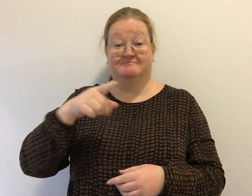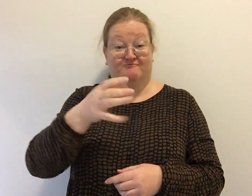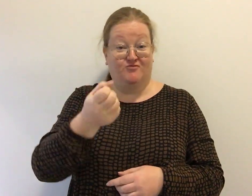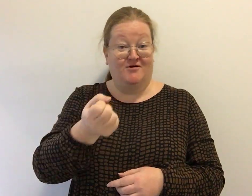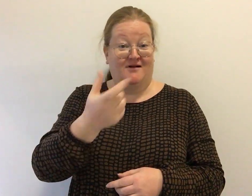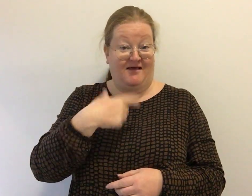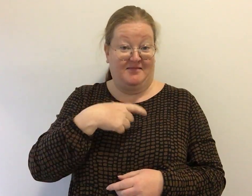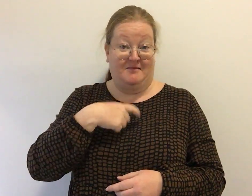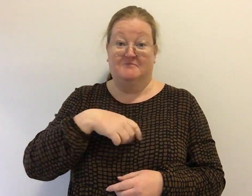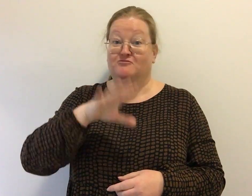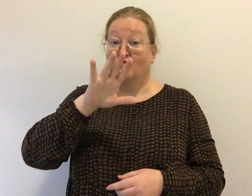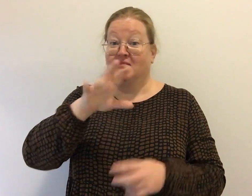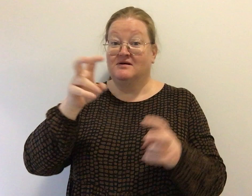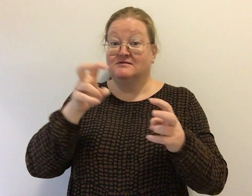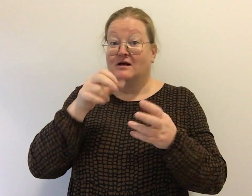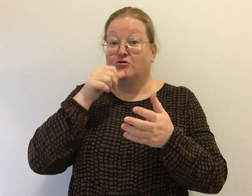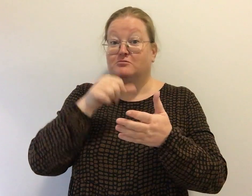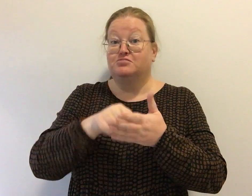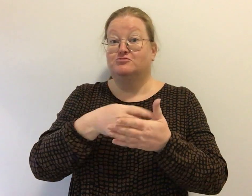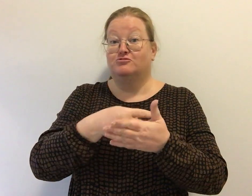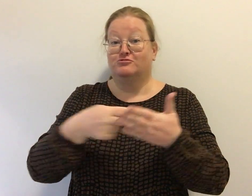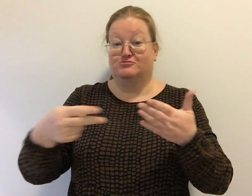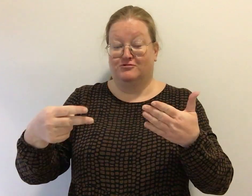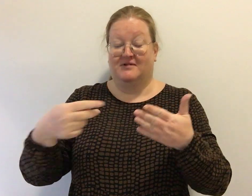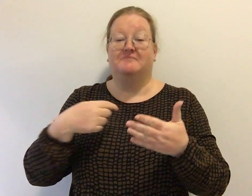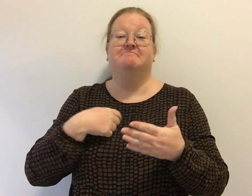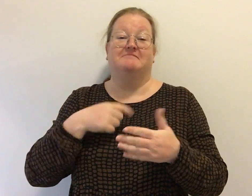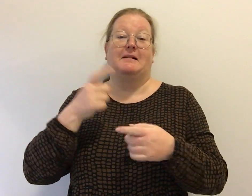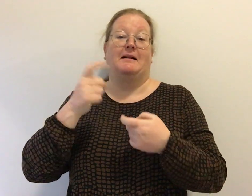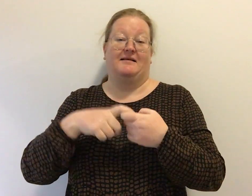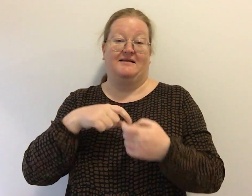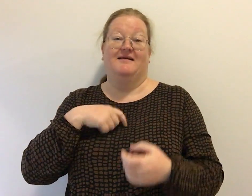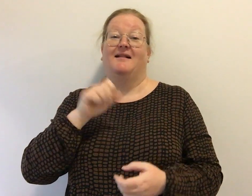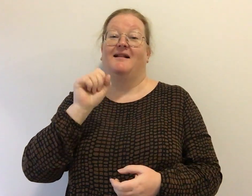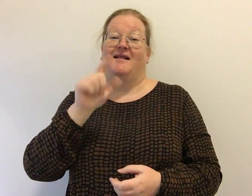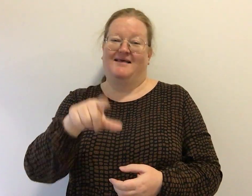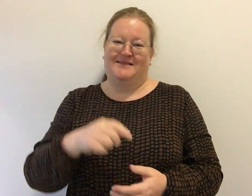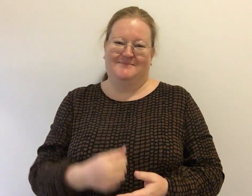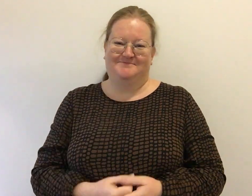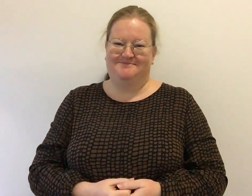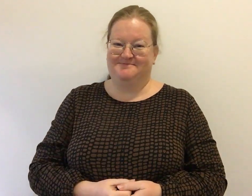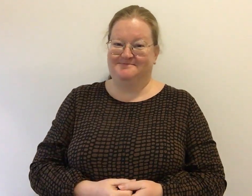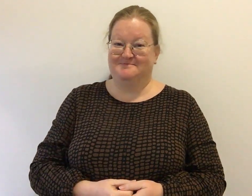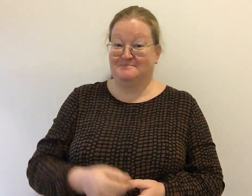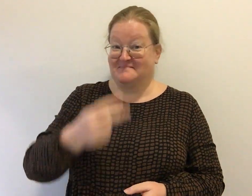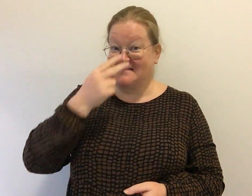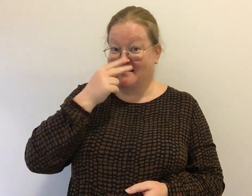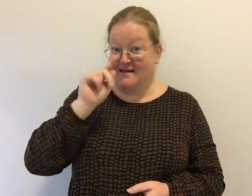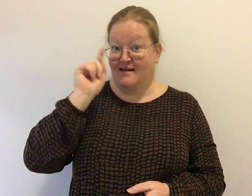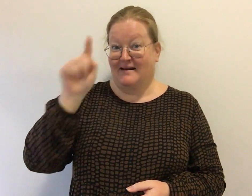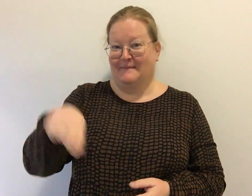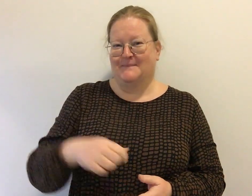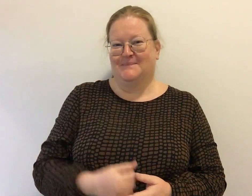lähetä minulle s-postiosoitteesi, niin lähetän sinulle linkin. Nähdään siellä!